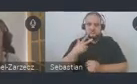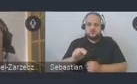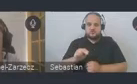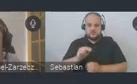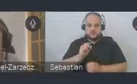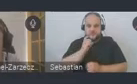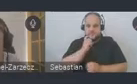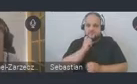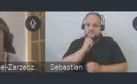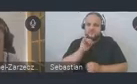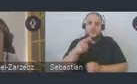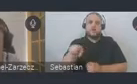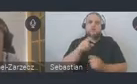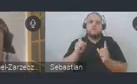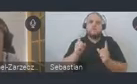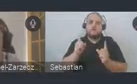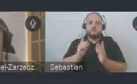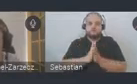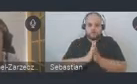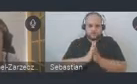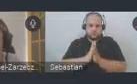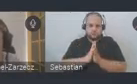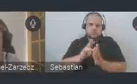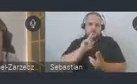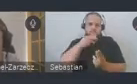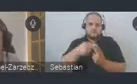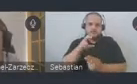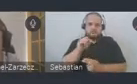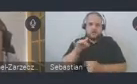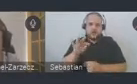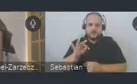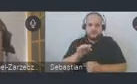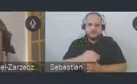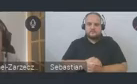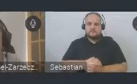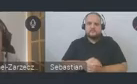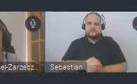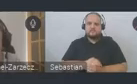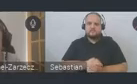Jak uważacie? Dajcie znać, proszę, na czacie. jakie są te kompetencje.